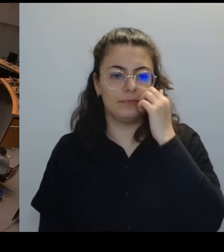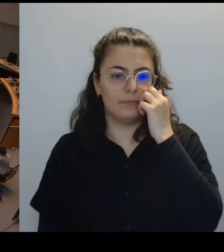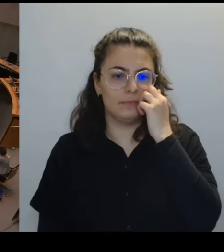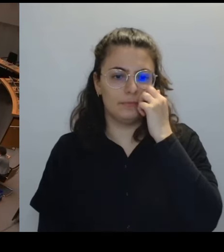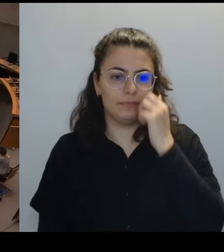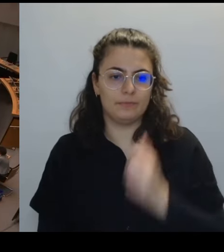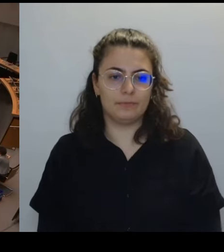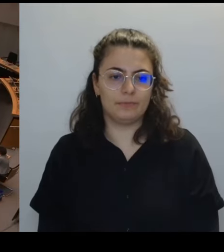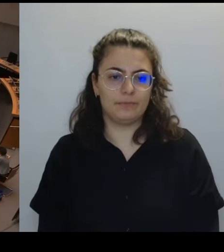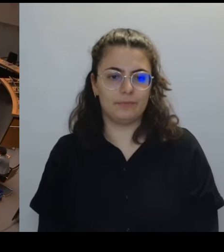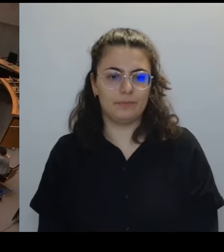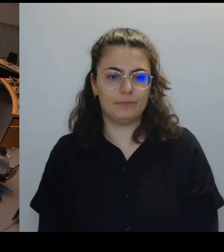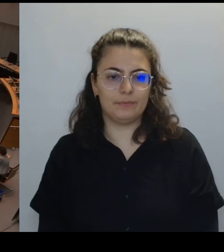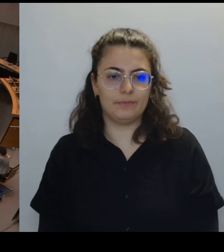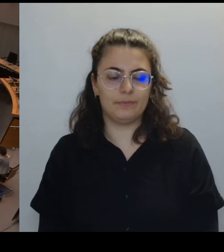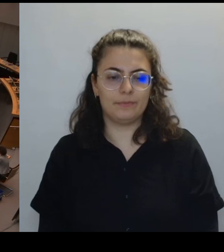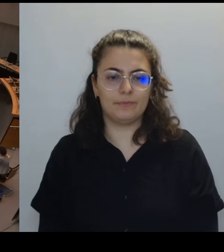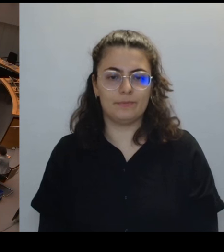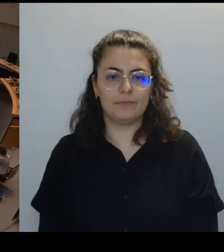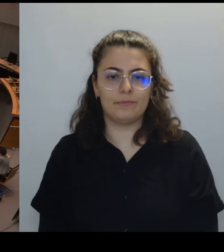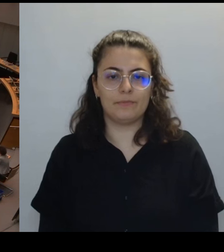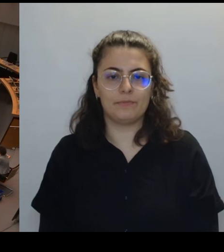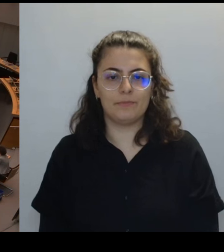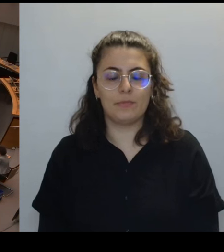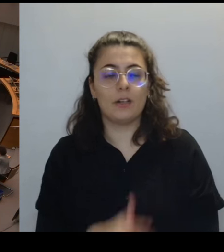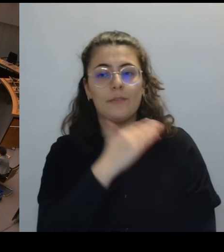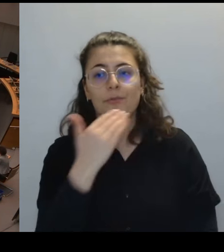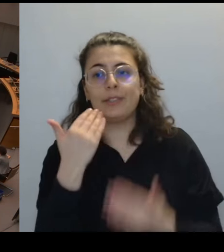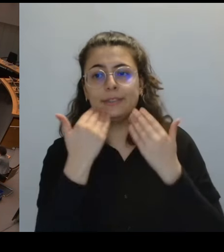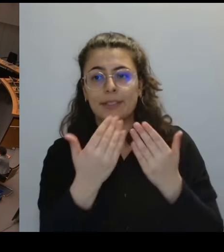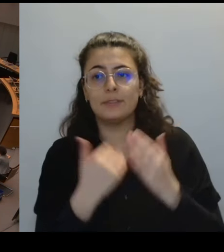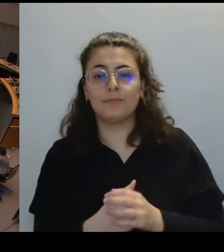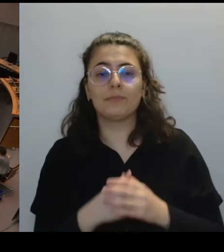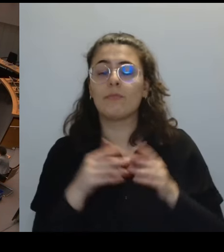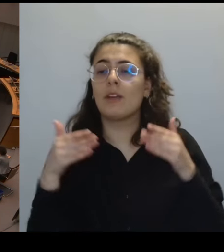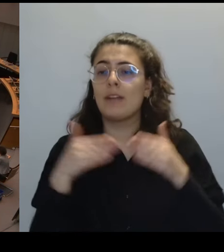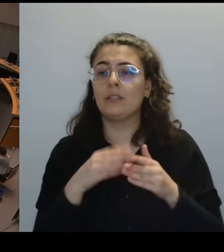(Rednerwechsel) Vielen Dank! Und für die Fraktion der CDU spricht nun der Abgeordnete Dr. Nas.